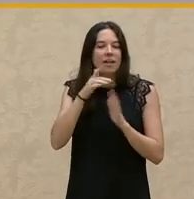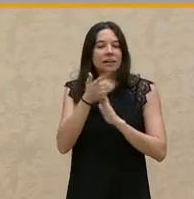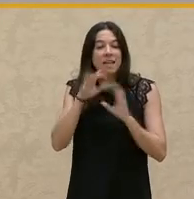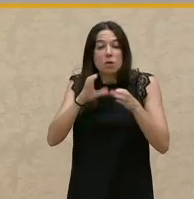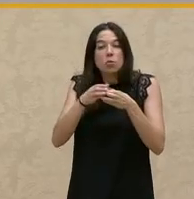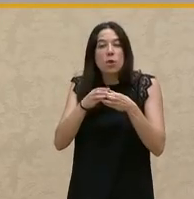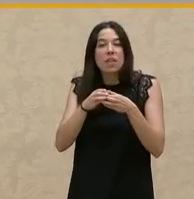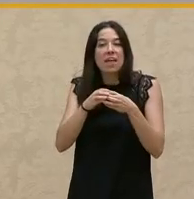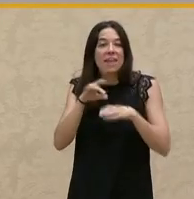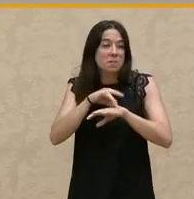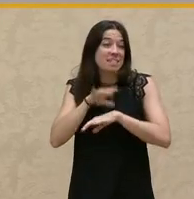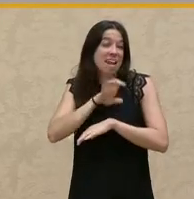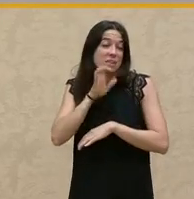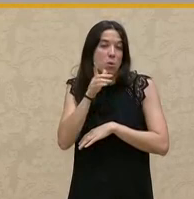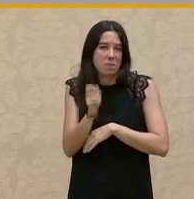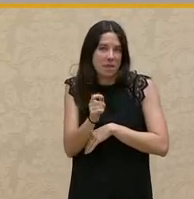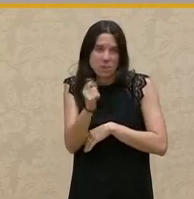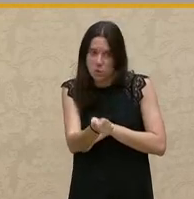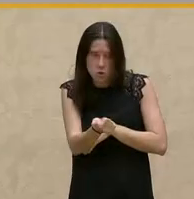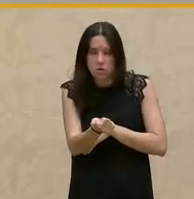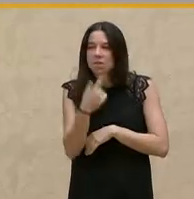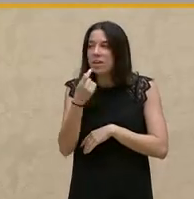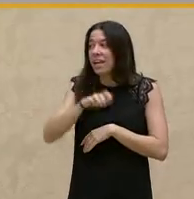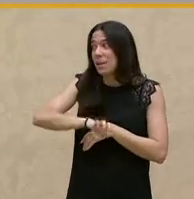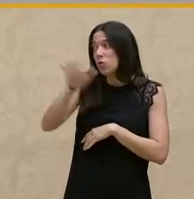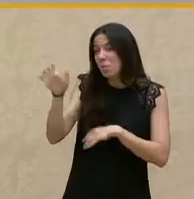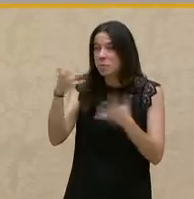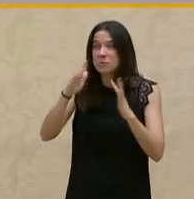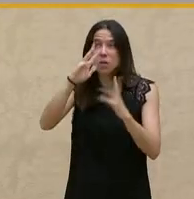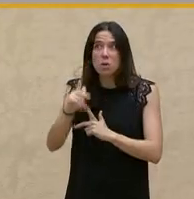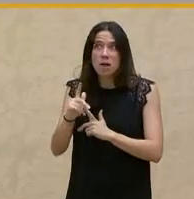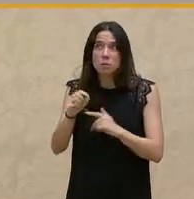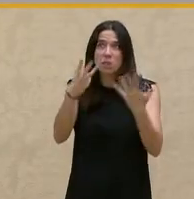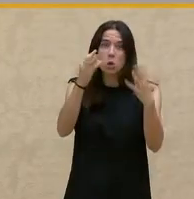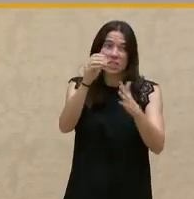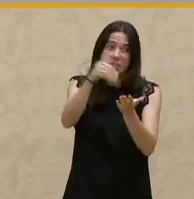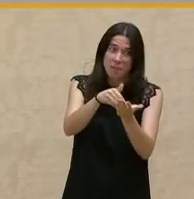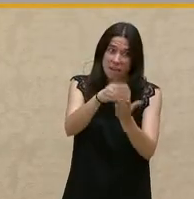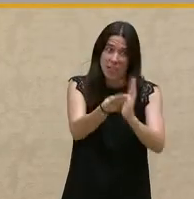su baja prevalencia. Piensen que en Europa se calcula un caso cada 80 000 nacidos.